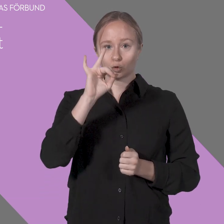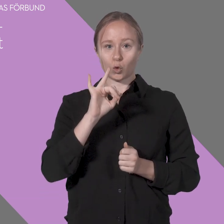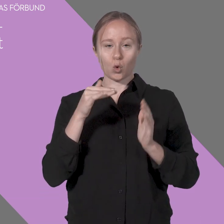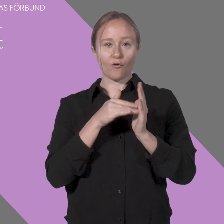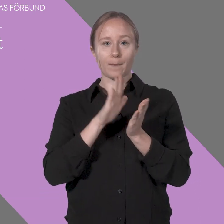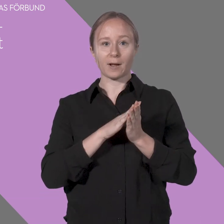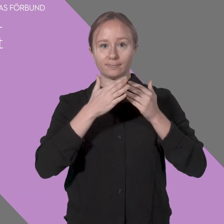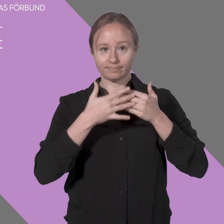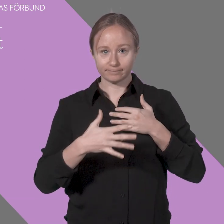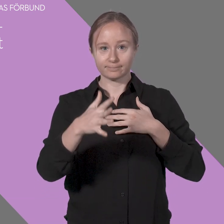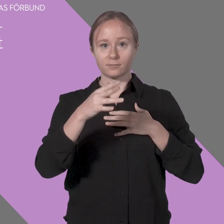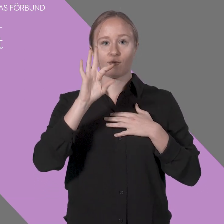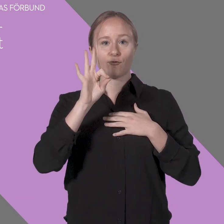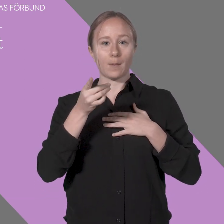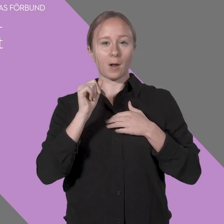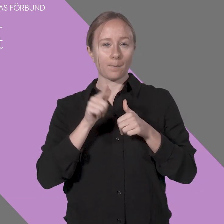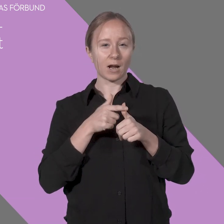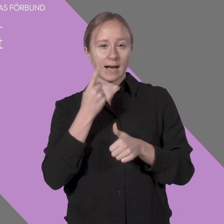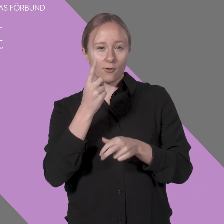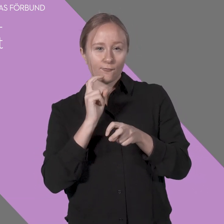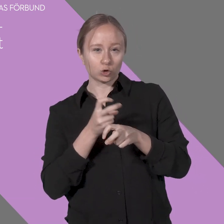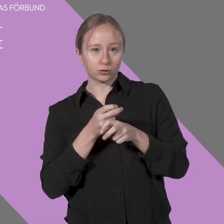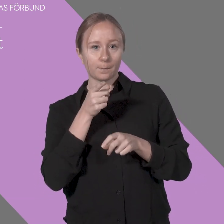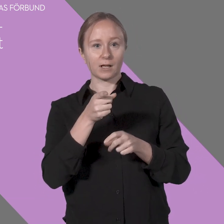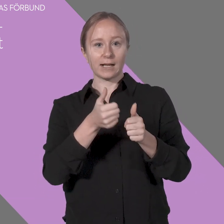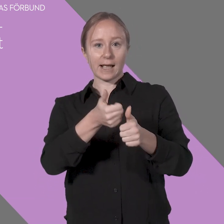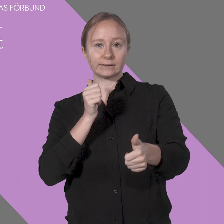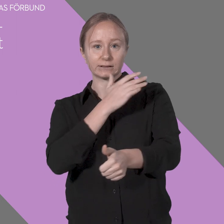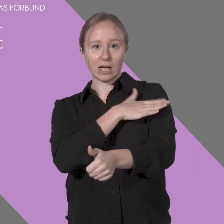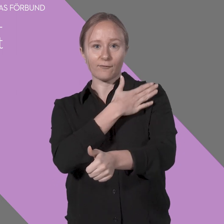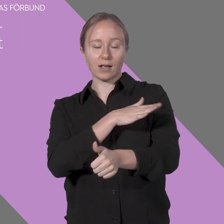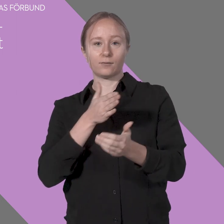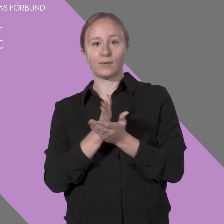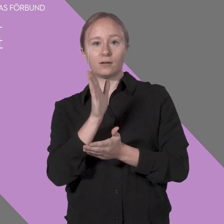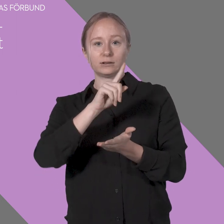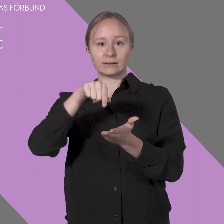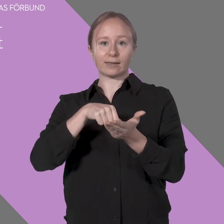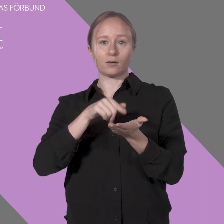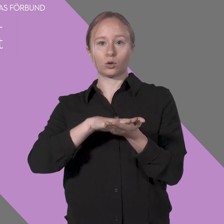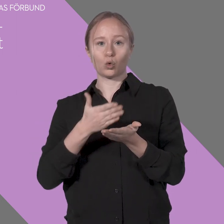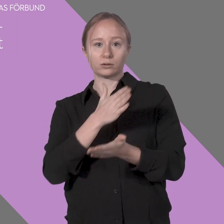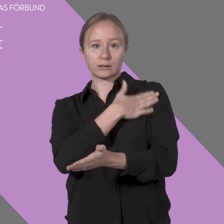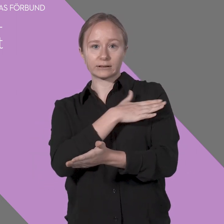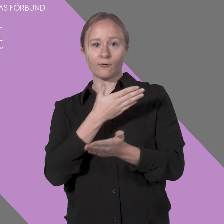7.11.2023 inleder FPA ett försök där distansservicen vid Centret för tolktjänst -